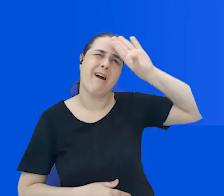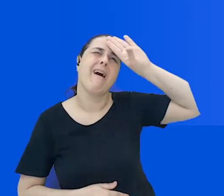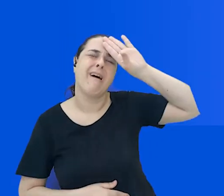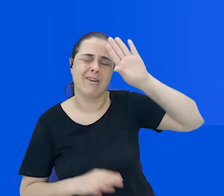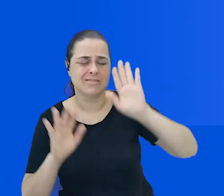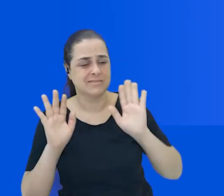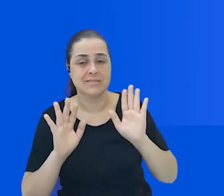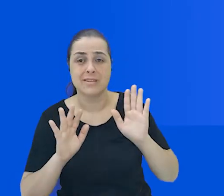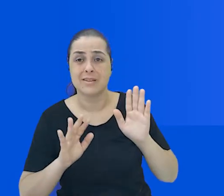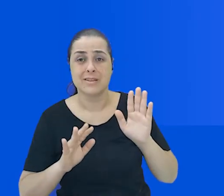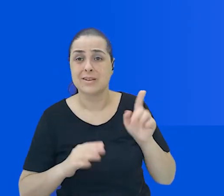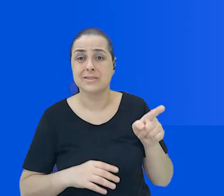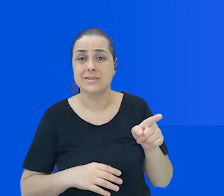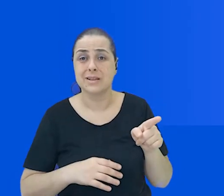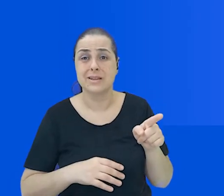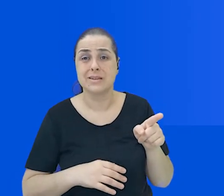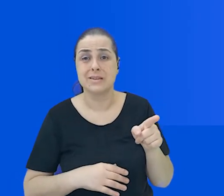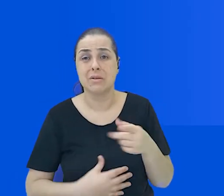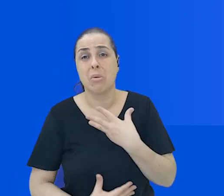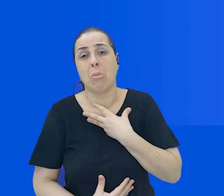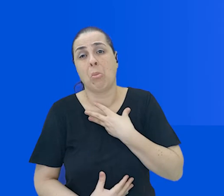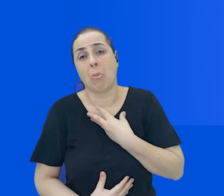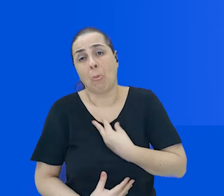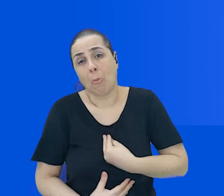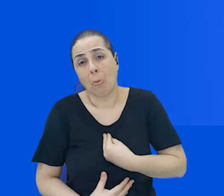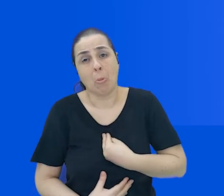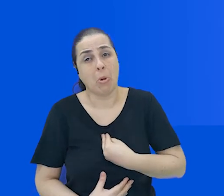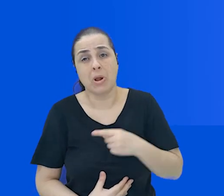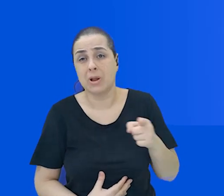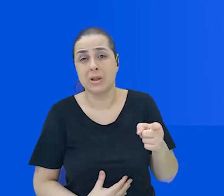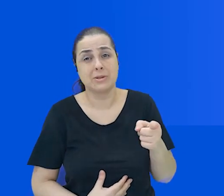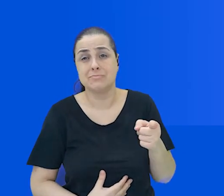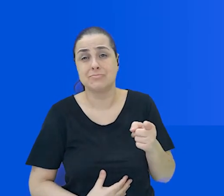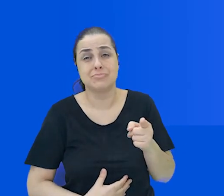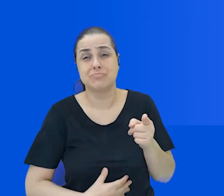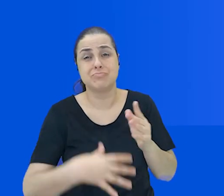Mas naquele momento é o ápice, não tem nada mais frustrante aqui agora